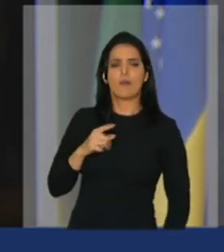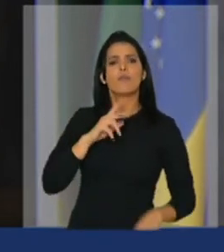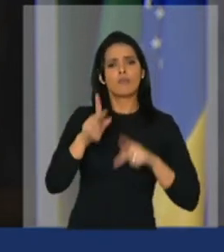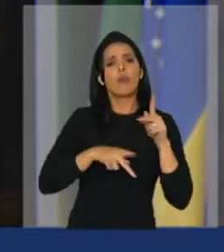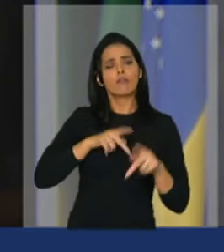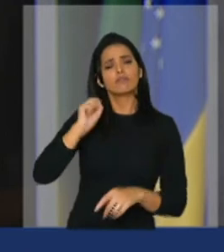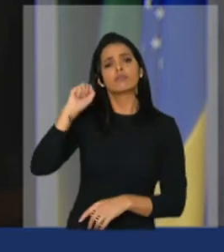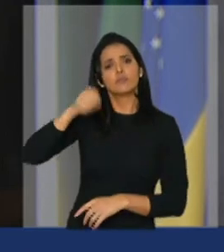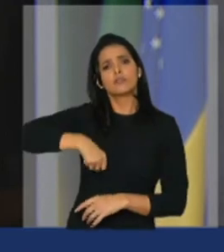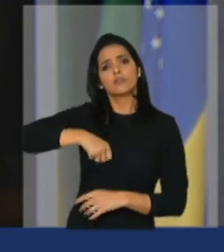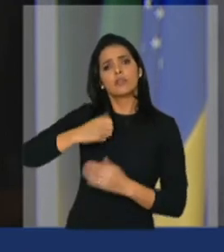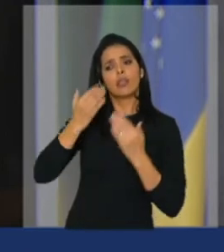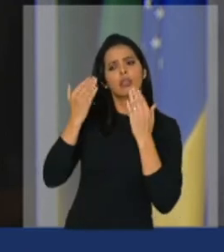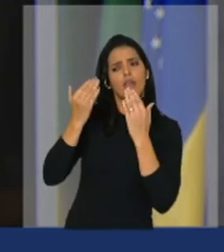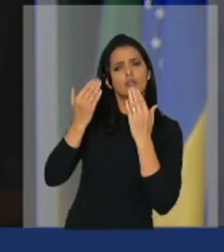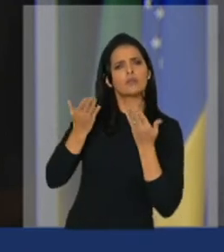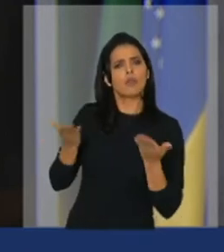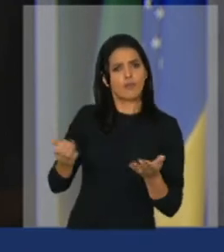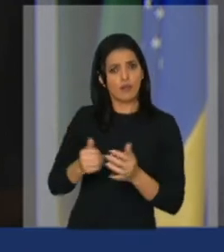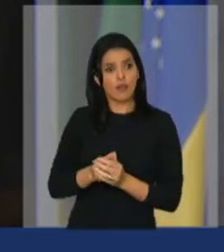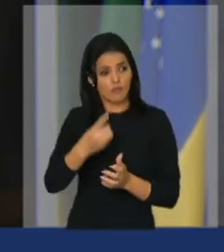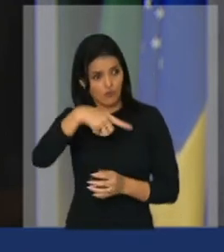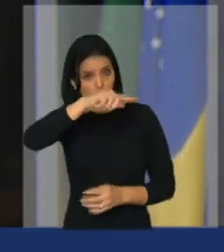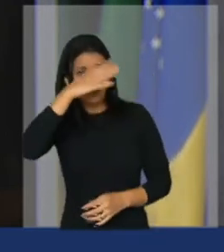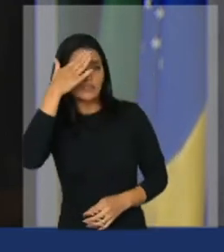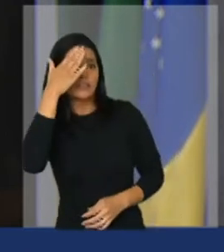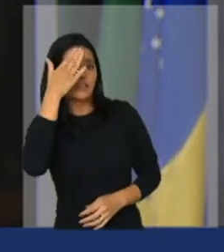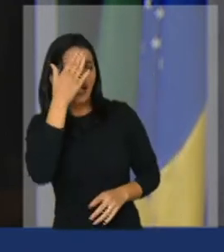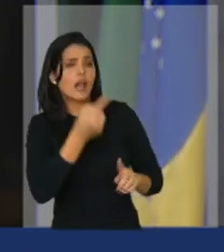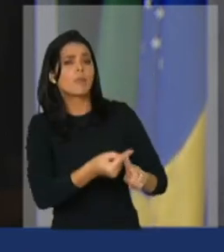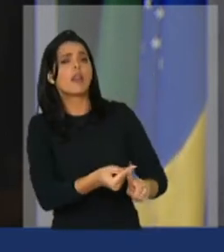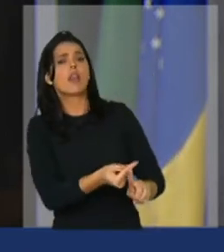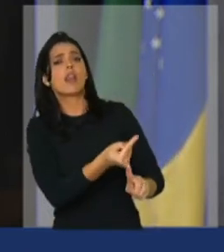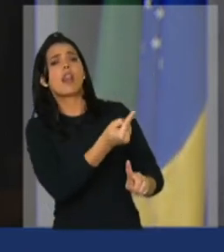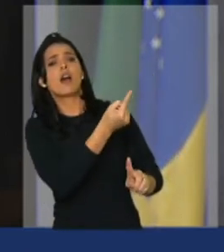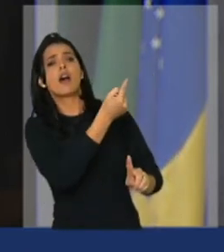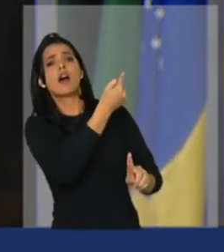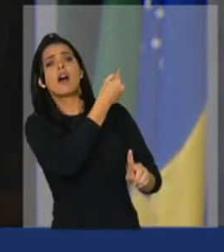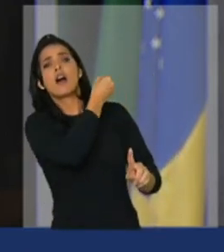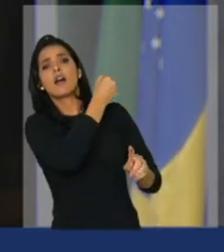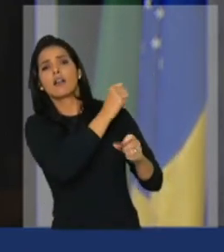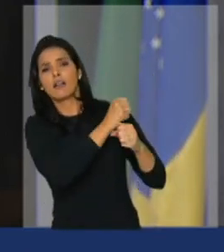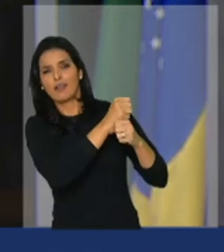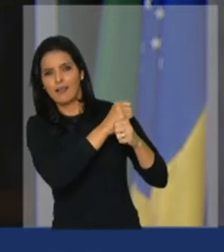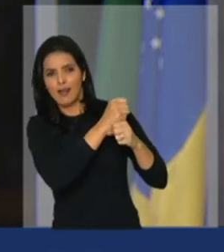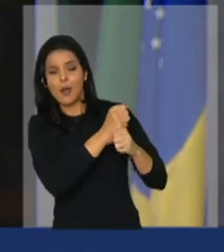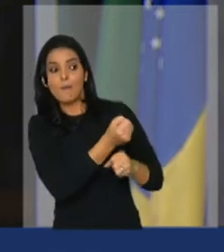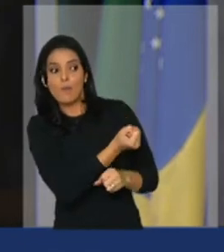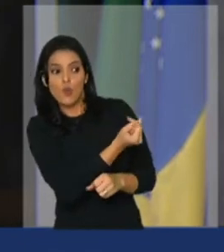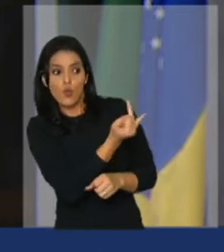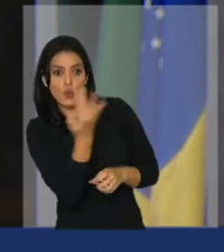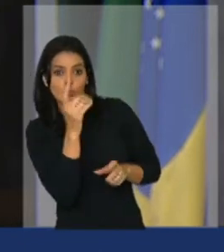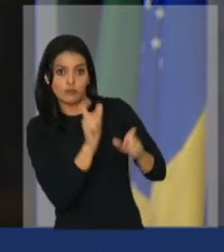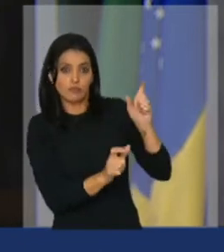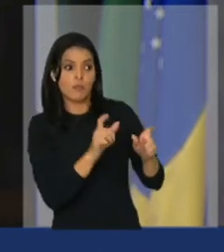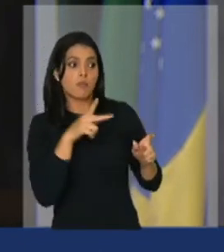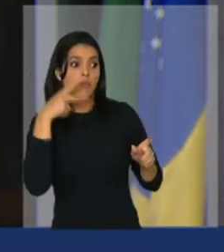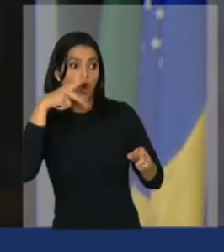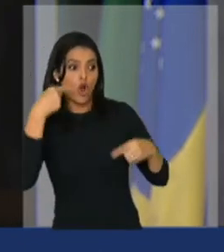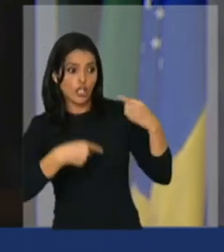DESCONFIADA. TAMBÉM, NÃO É DESCONHECIDO DE NINGUÉM. E MUITOS POLÍTICOS, FAVORÁVEIS